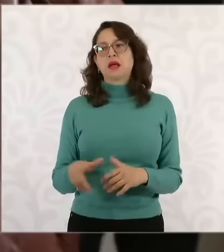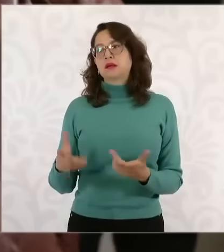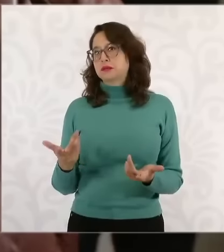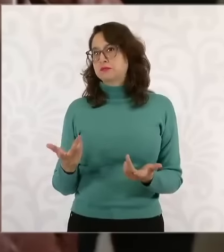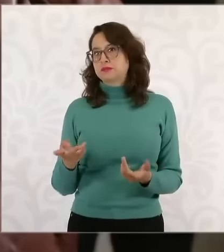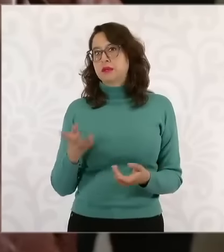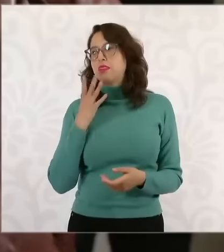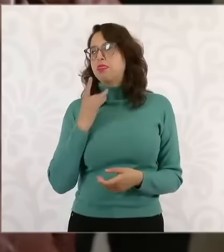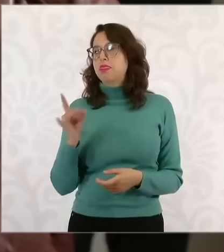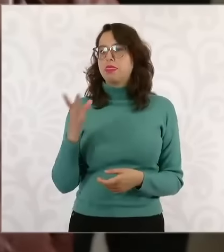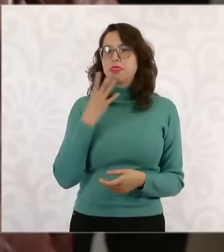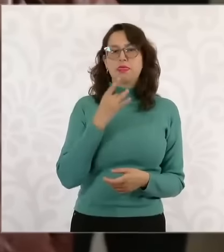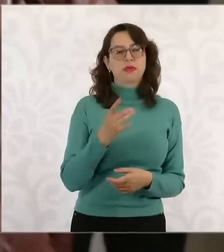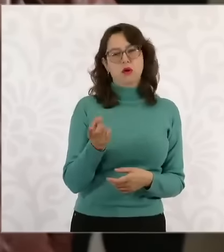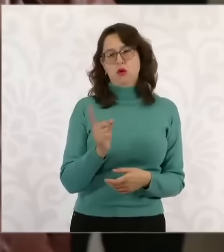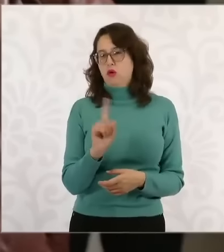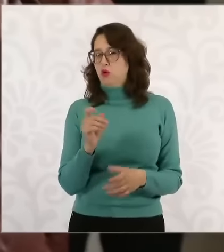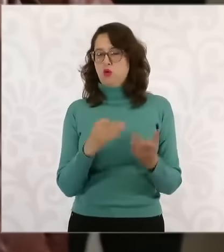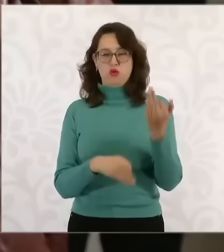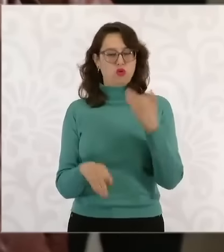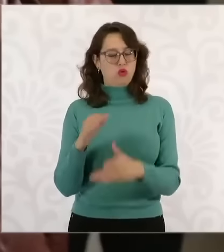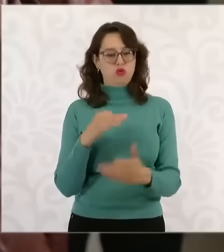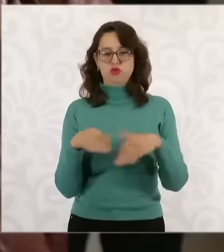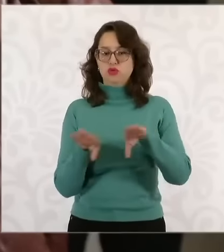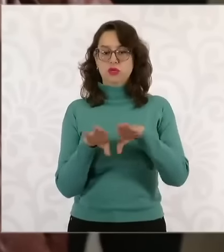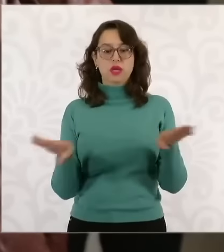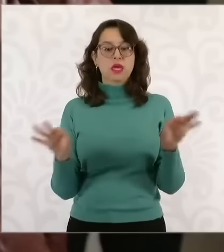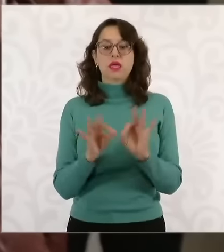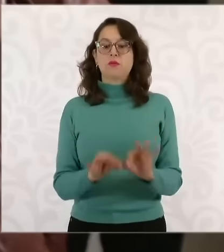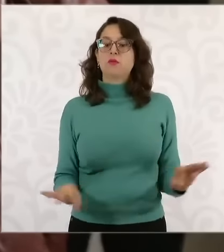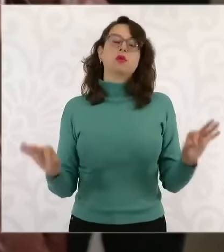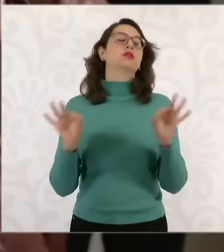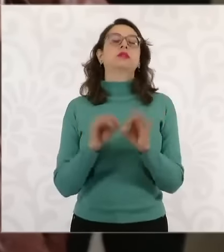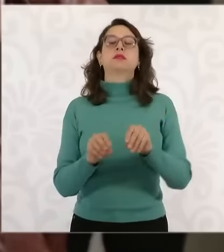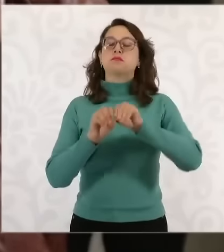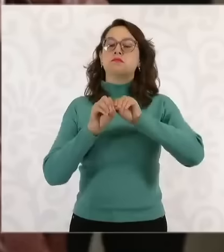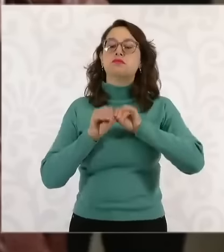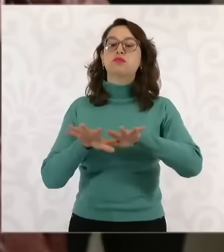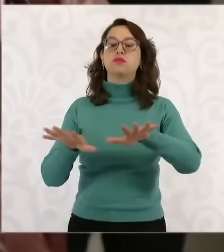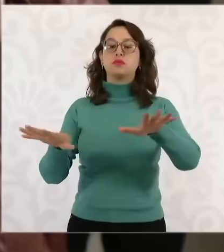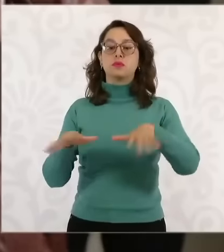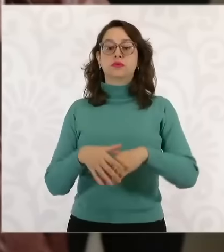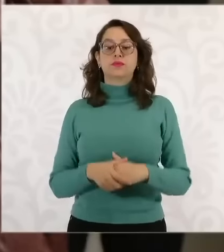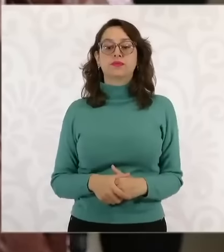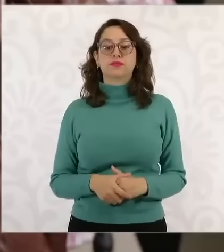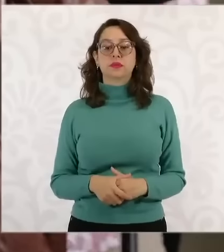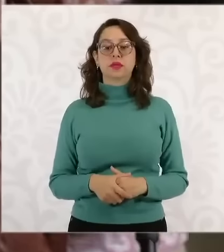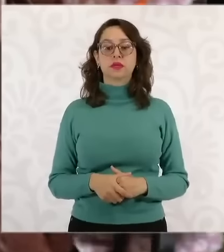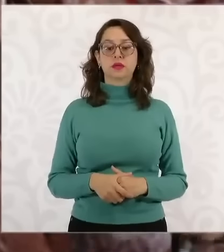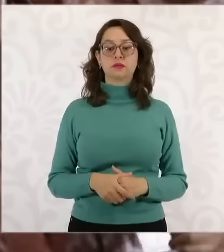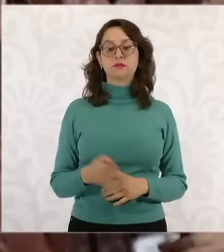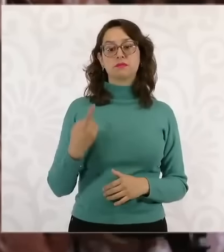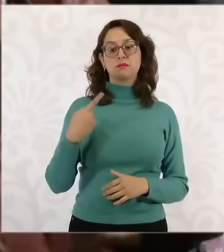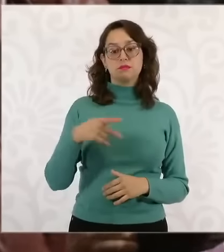nadie. es una importancia de todo este despliegue, eh, y sin embargo, eh, pues está la carroña de la